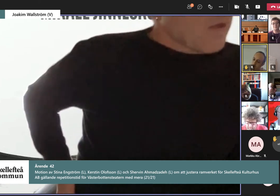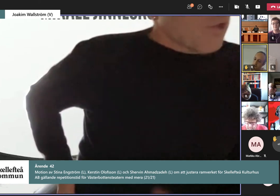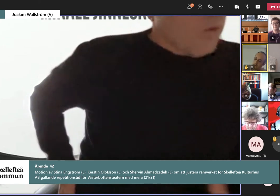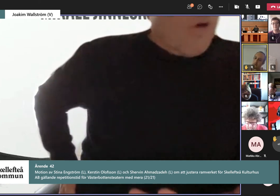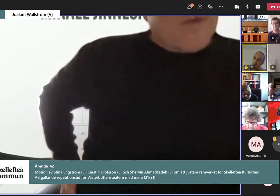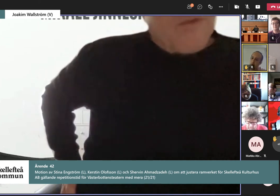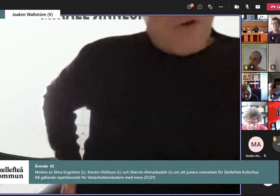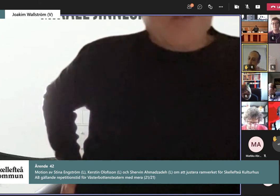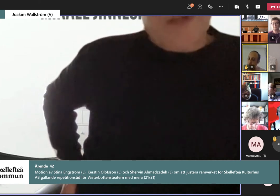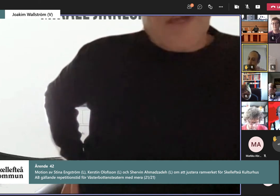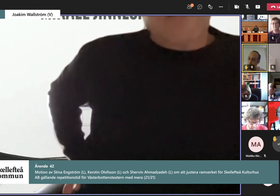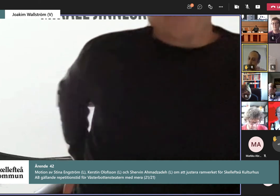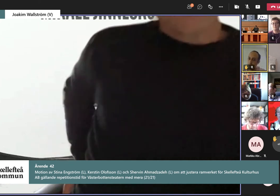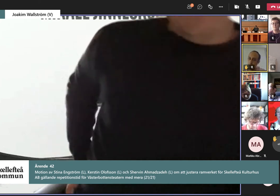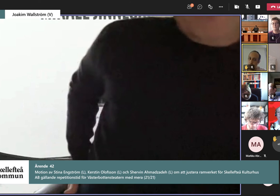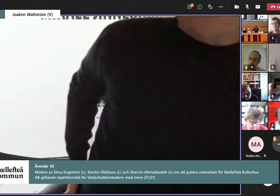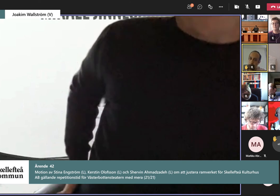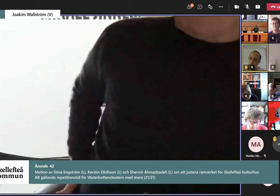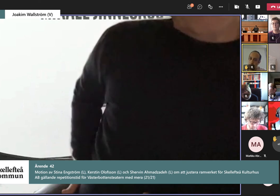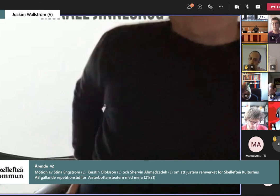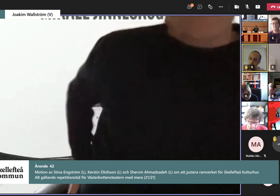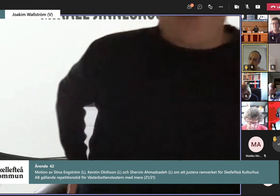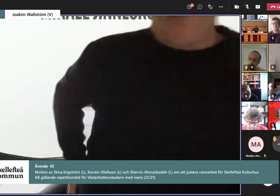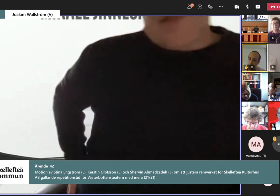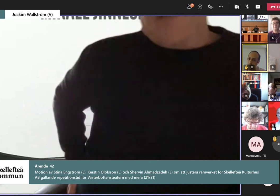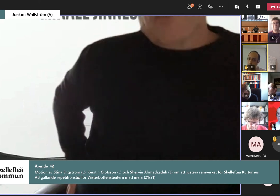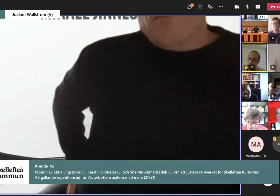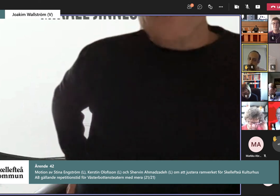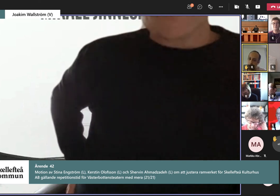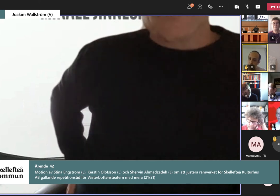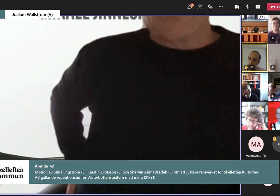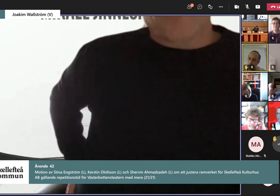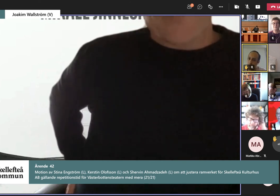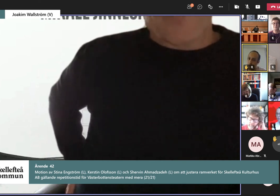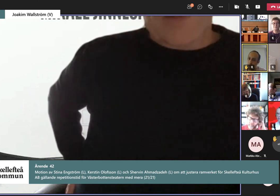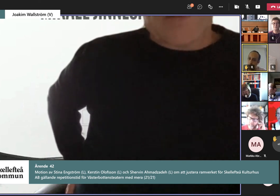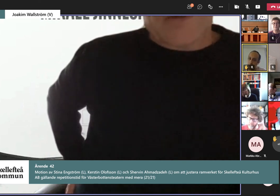Så undersökning säger att Vi jobbar nu i parentes med hur det ser ut på andra platser